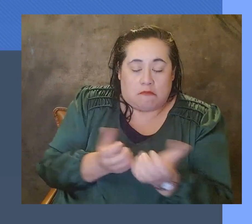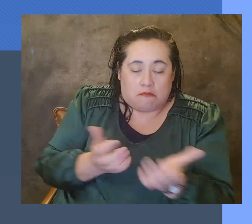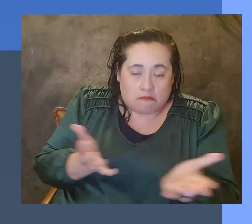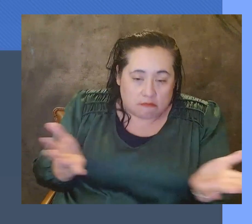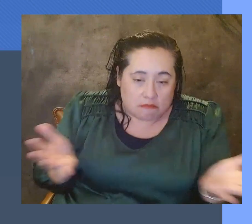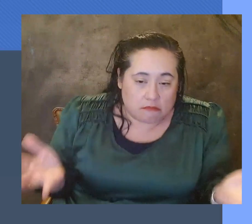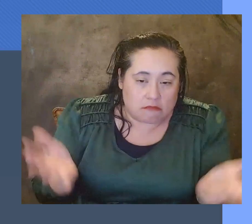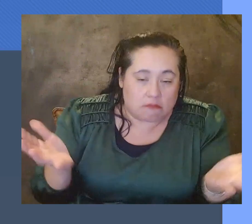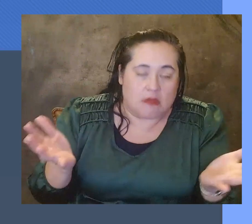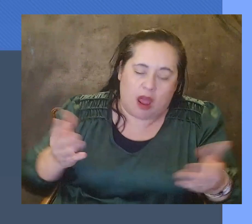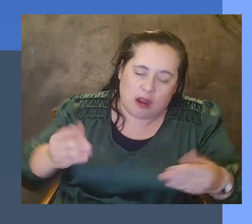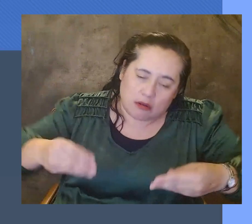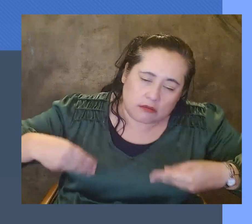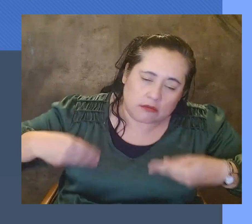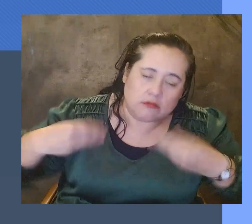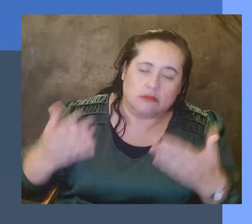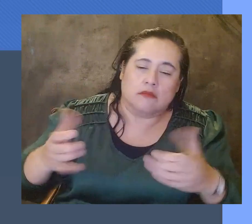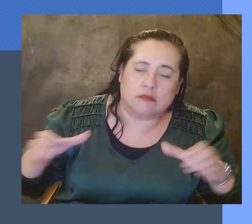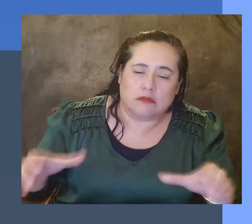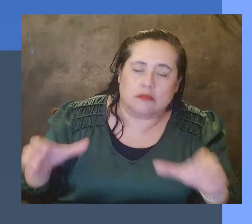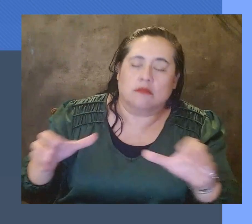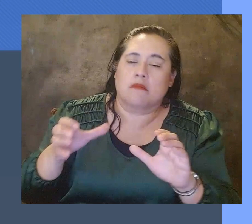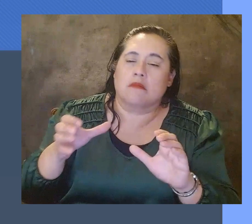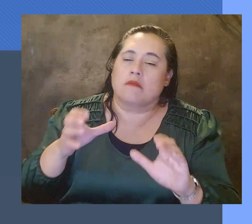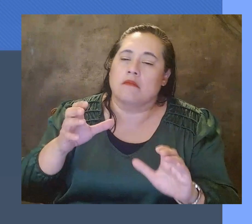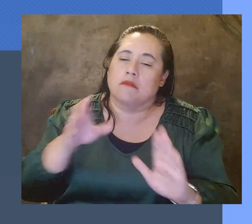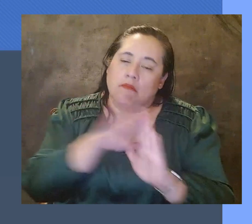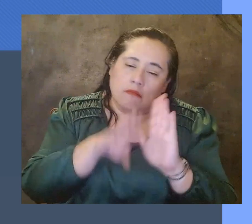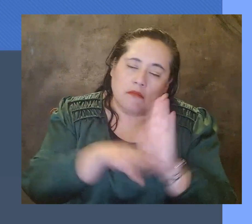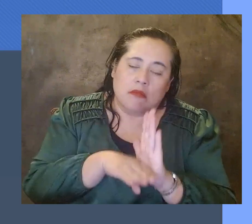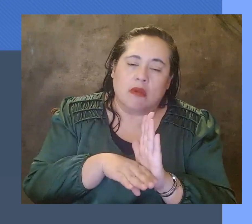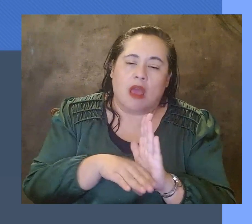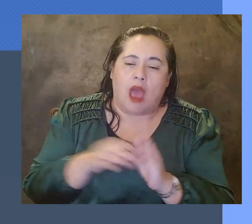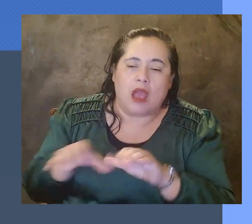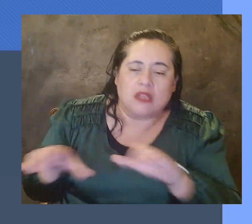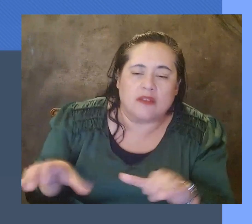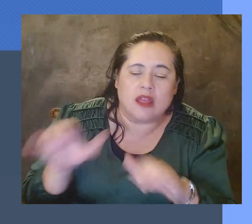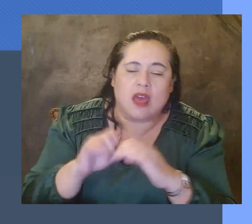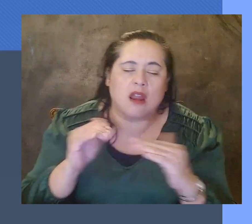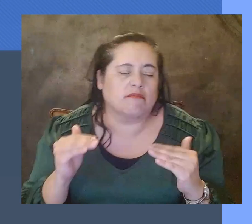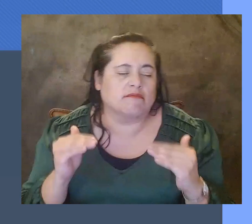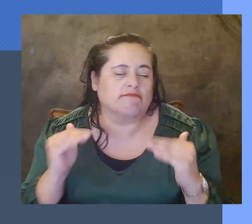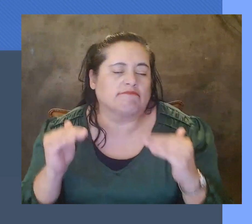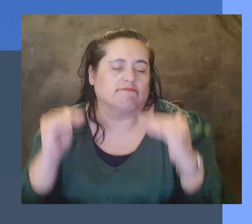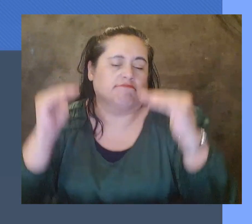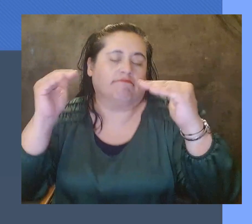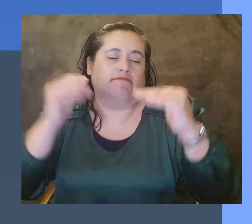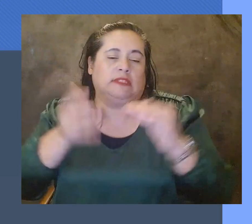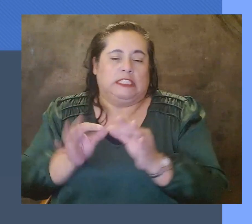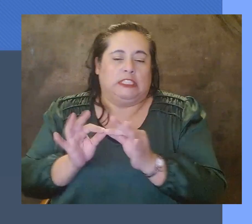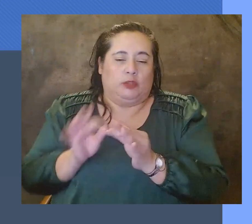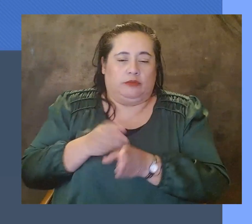y ejecutar políticas y actividades que adelantan la ... profesión de la interpretación